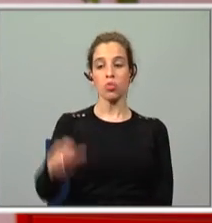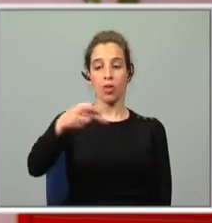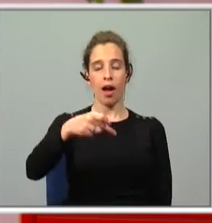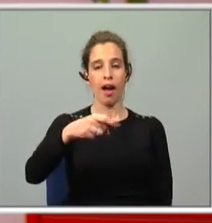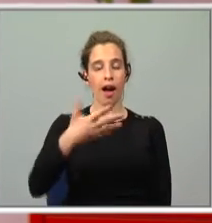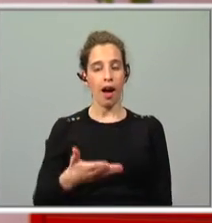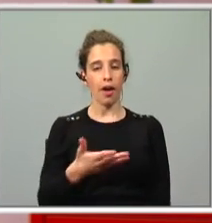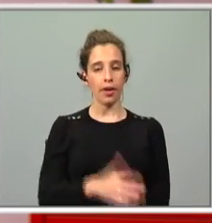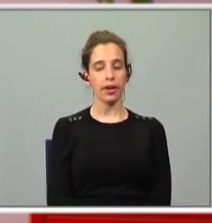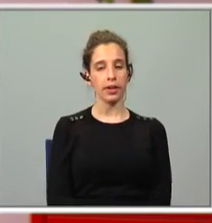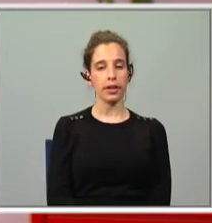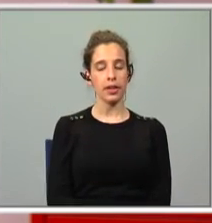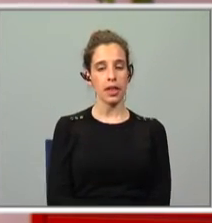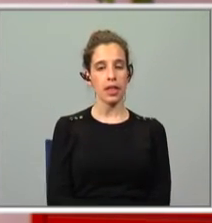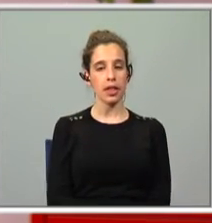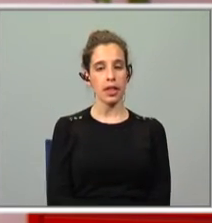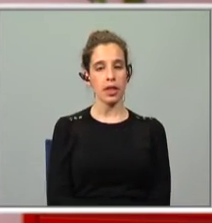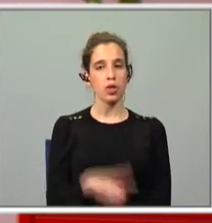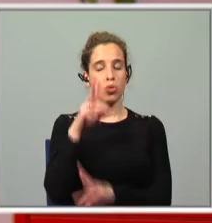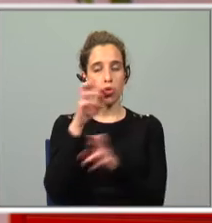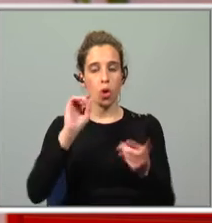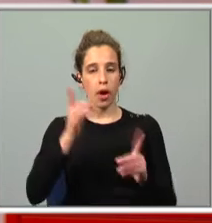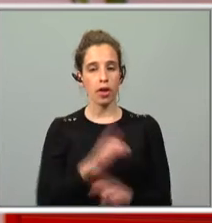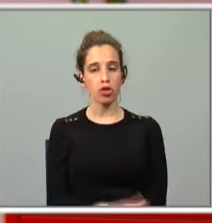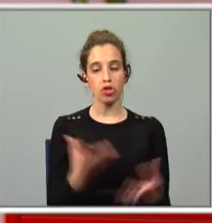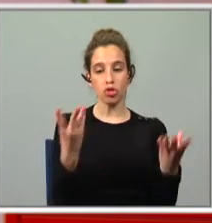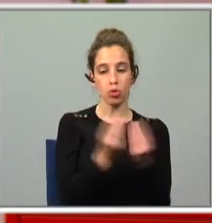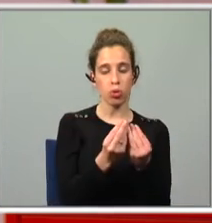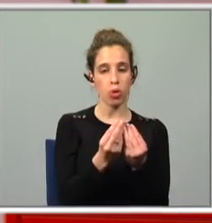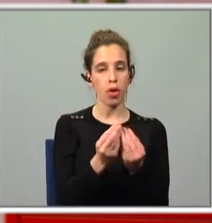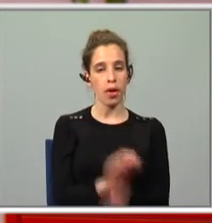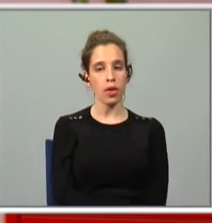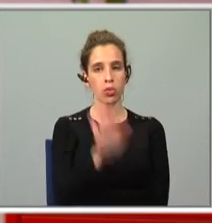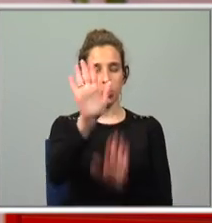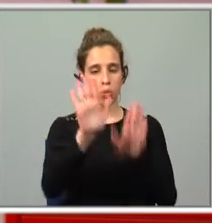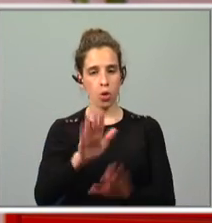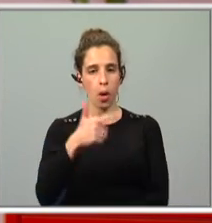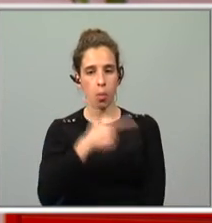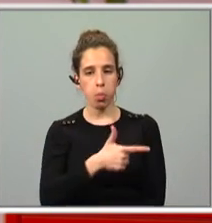momento em que elas encontram o que nas juntas posição dos tubarões dentro do 當他們發現裡面有什麼的那一刻鯊魚的位置在